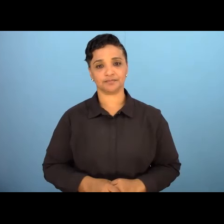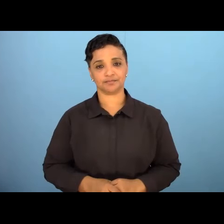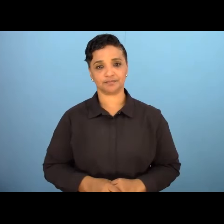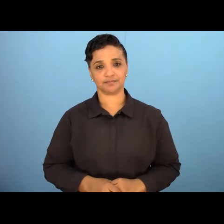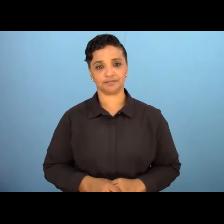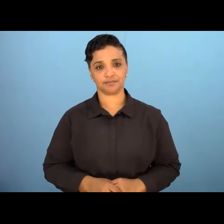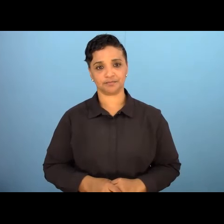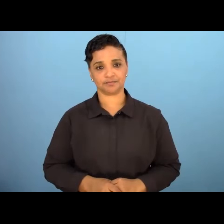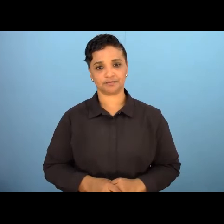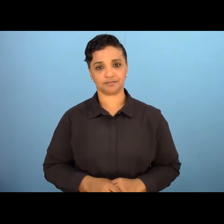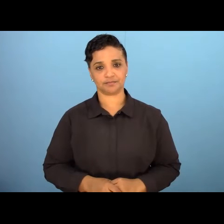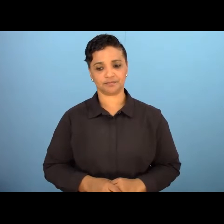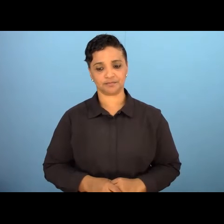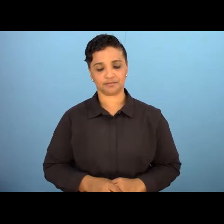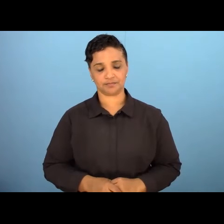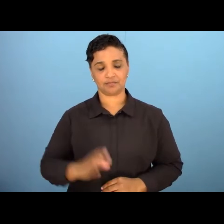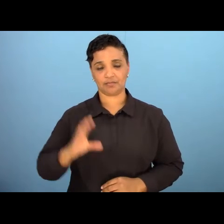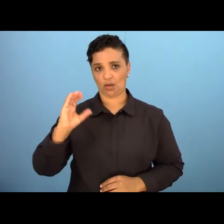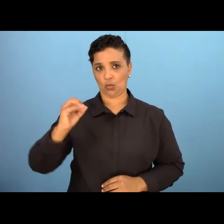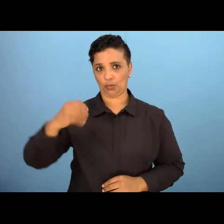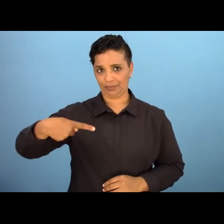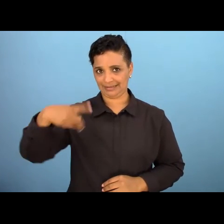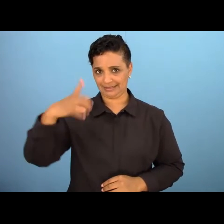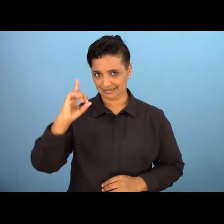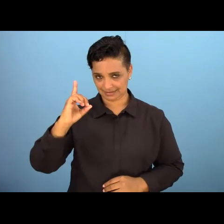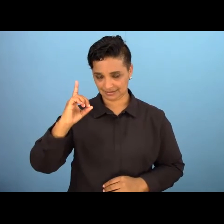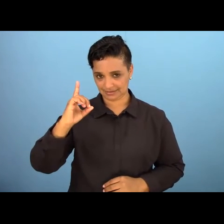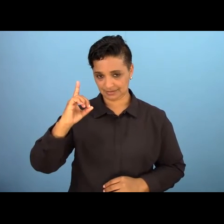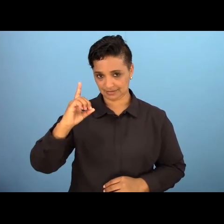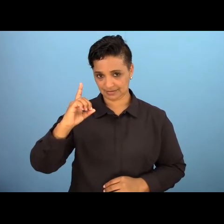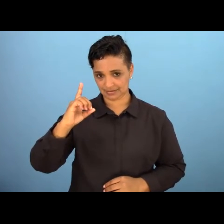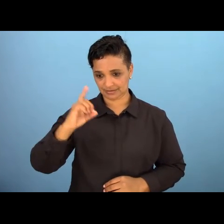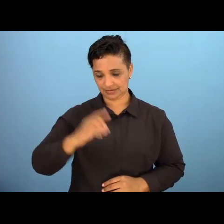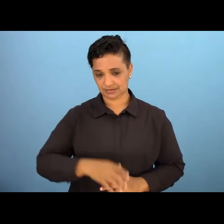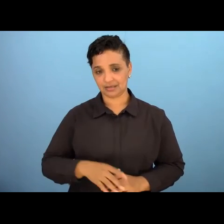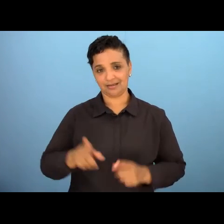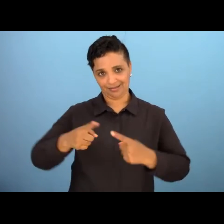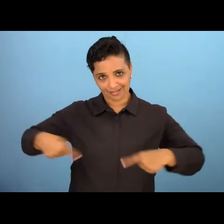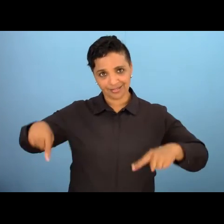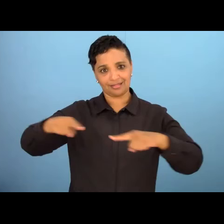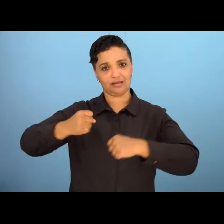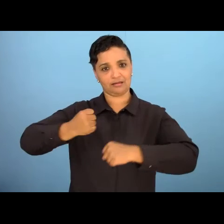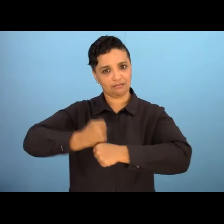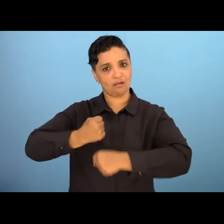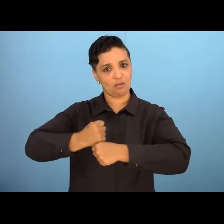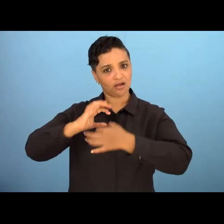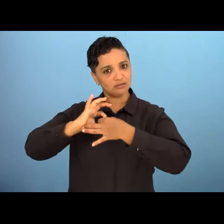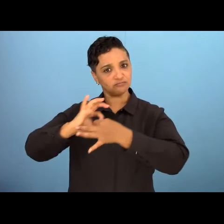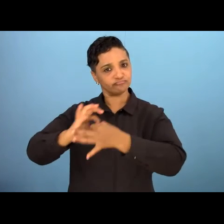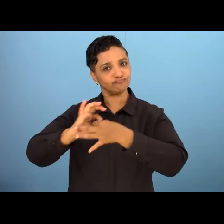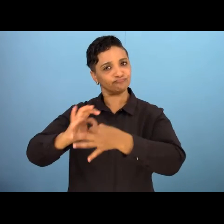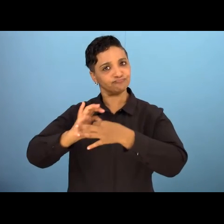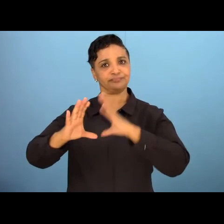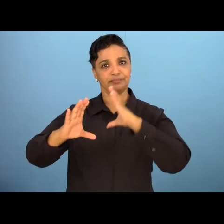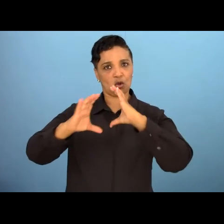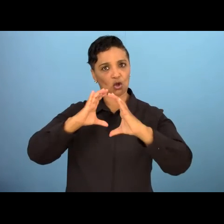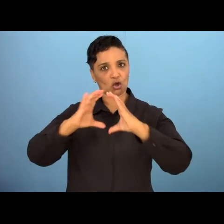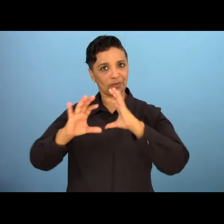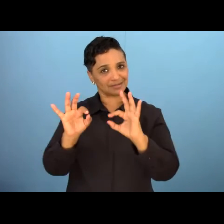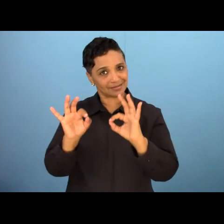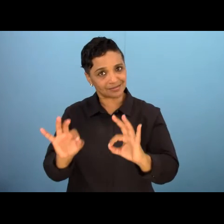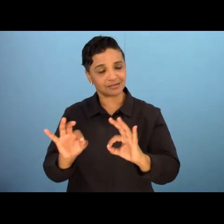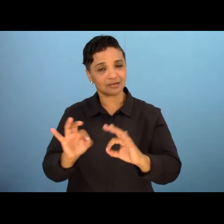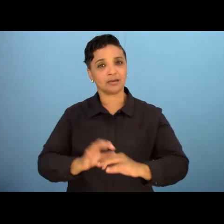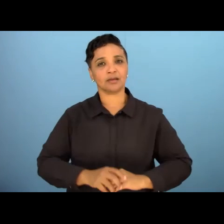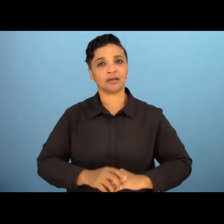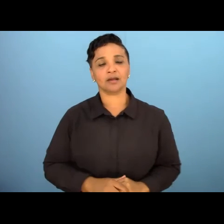nivel gubernamental, sino que durante el año y medio la comunicación y la fuerte